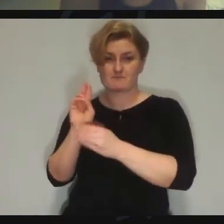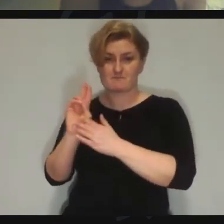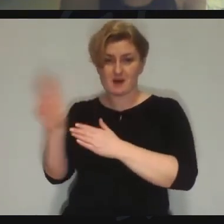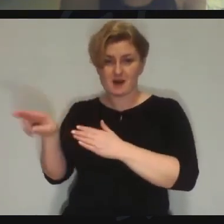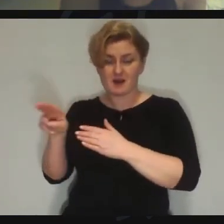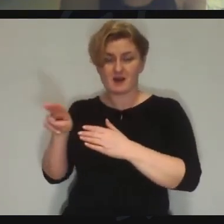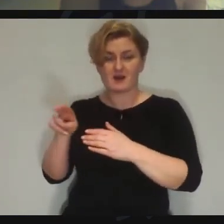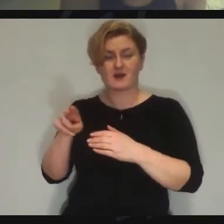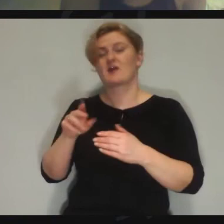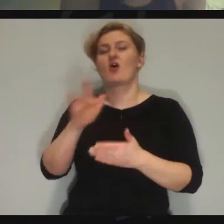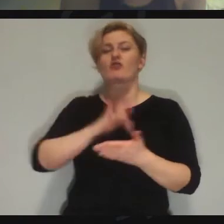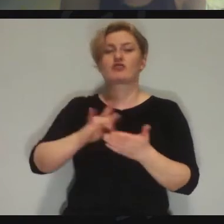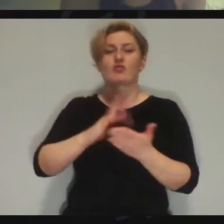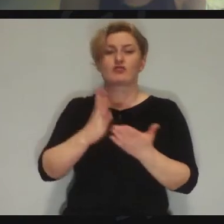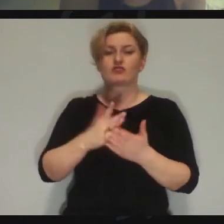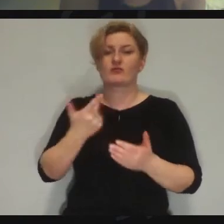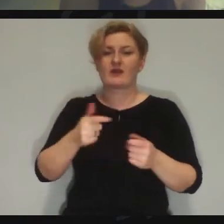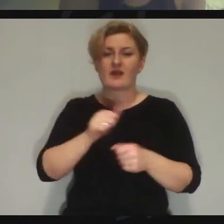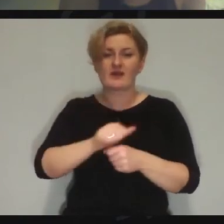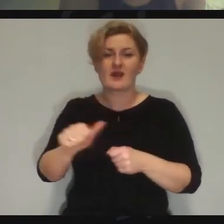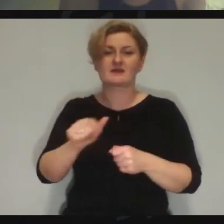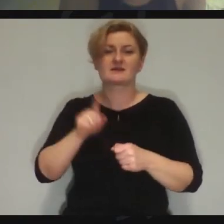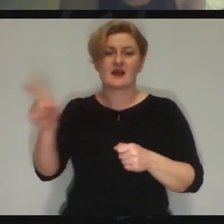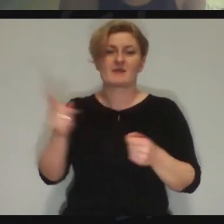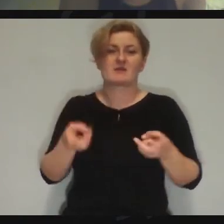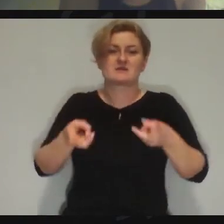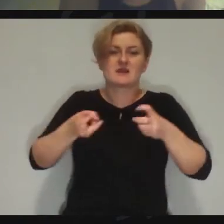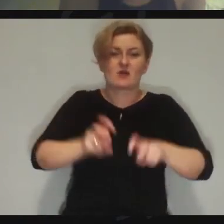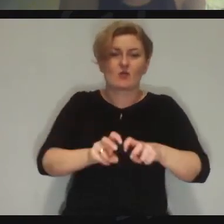Spotykamy się z naszymi wychowankami na festiwalach.